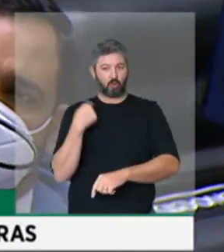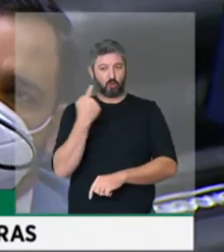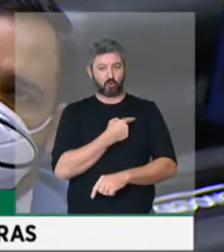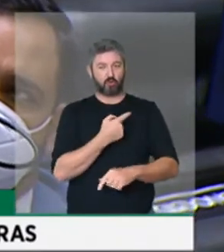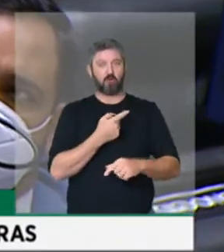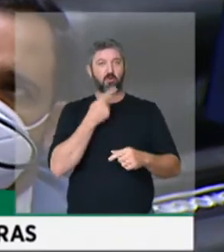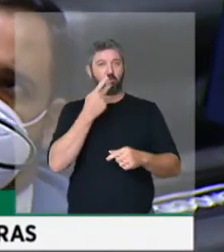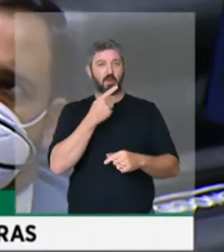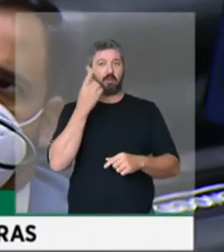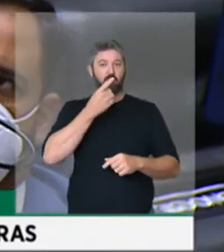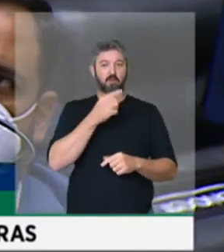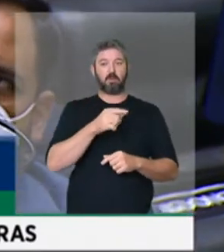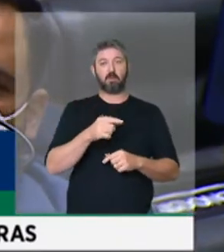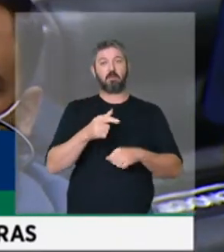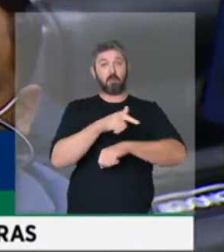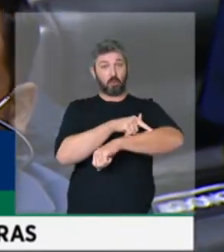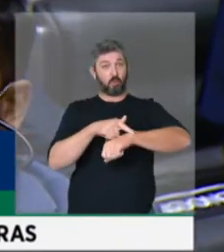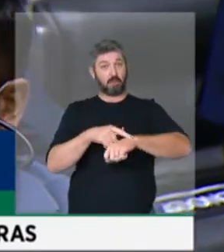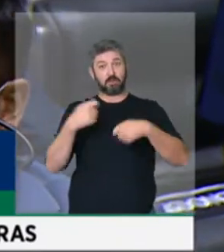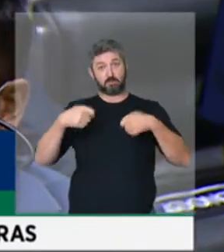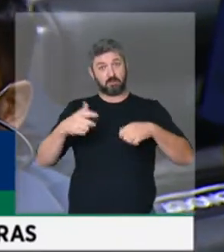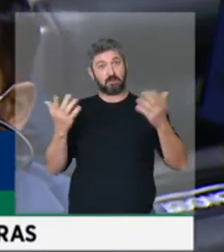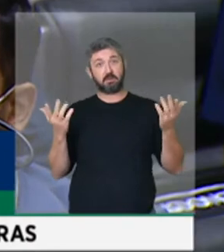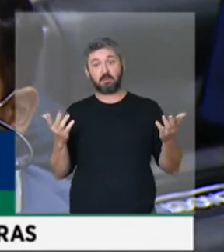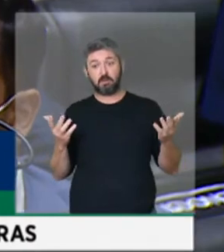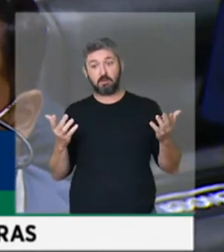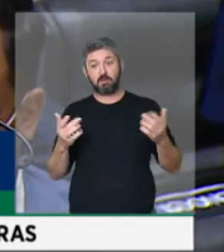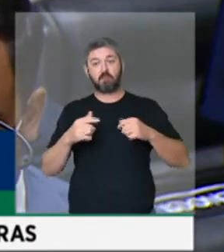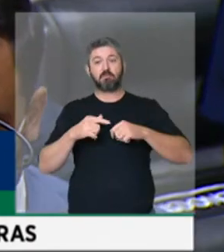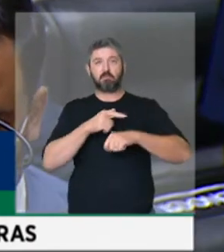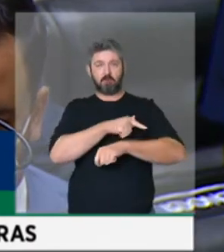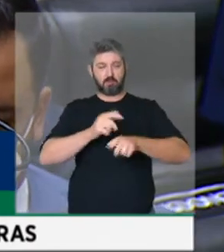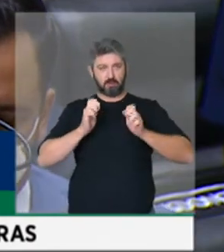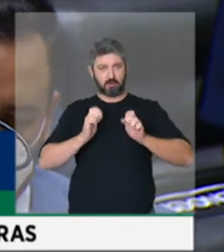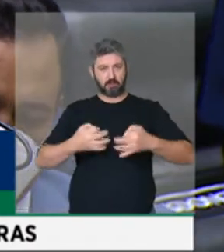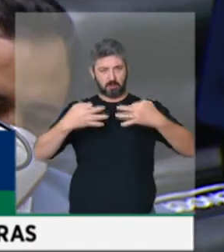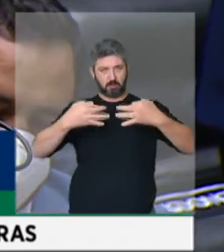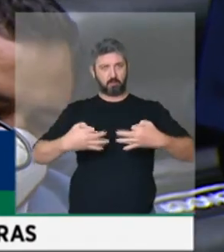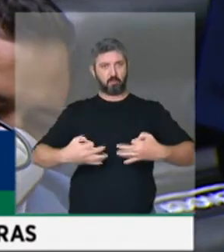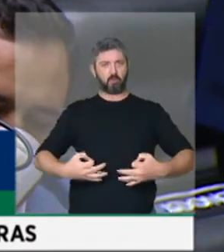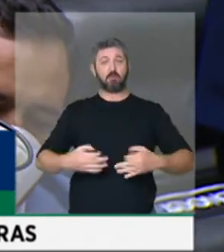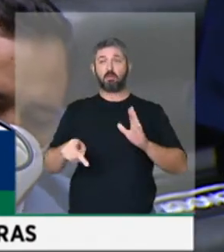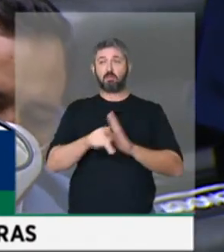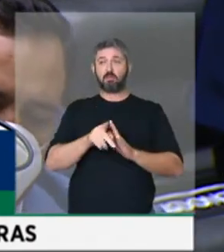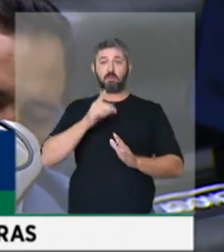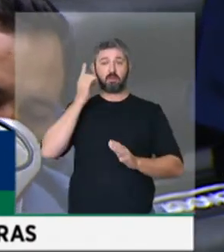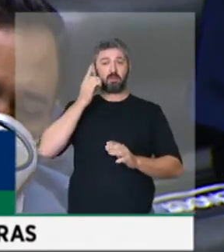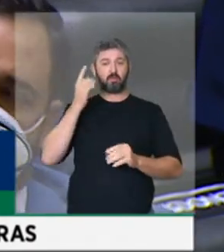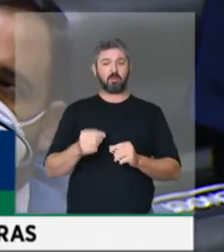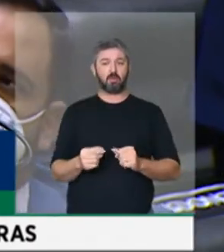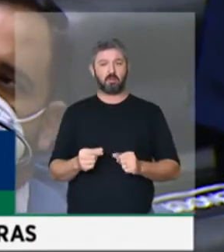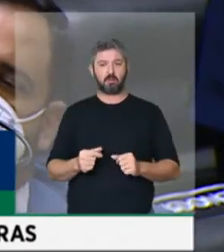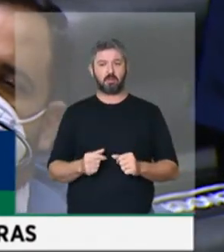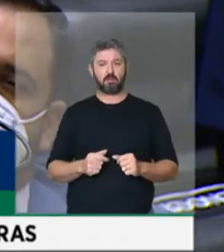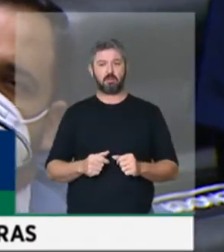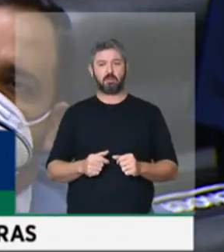PRESIDENTE, EU FUI CITADO DIVERSAS VEZES E DESELEGANTE IMENT. [PRESIDENTE]: VOSSA EXCELÊNCIA COM A PALAVRA. [DEPUTADO]: OBRIGADO, PRESIDENTE. SR. PRESIDENTE,